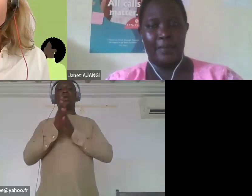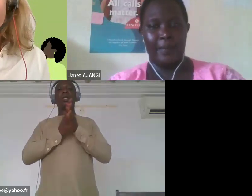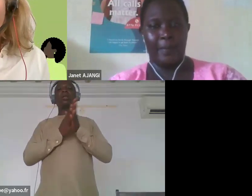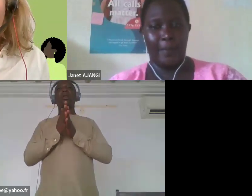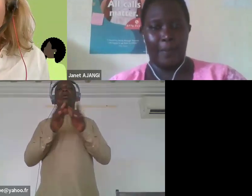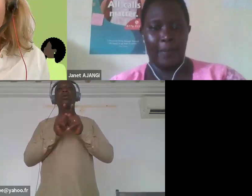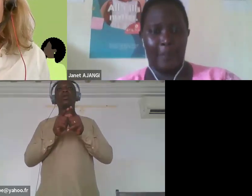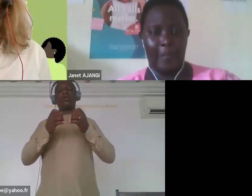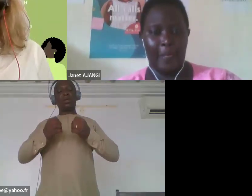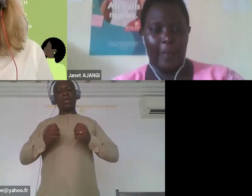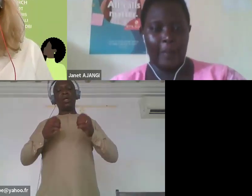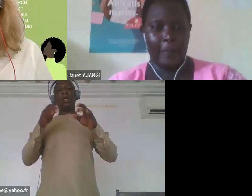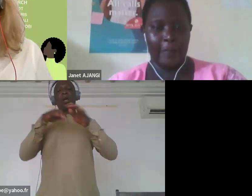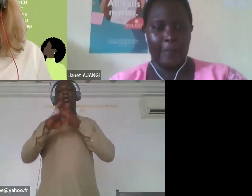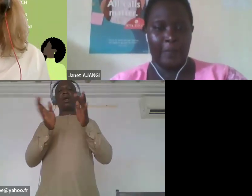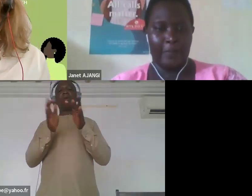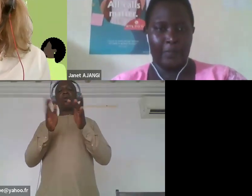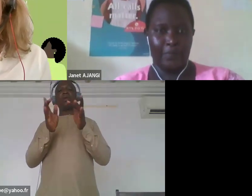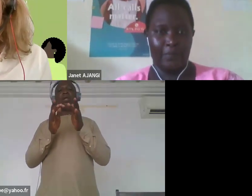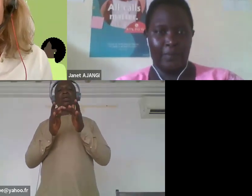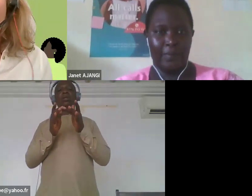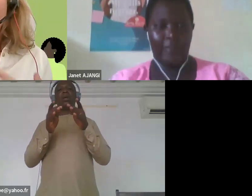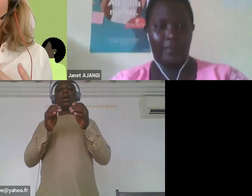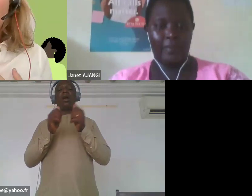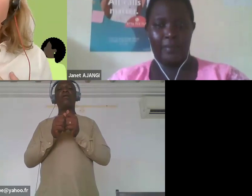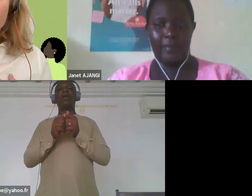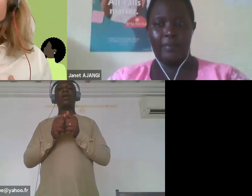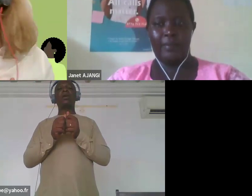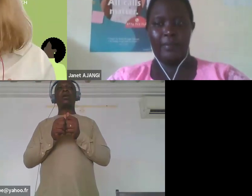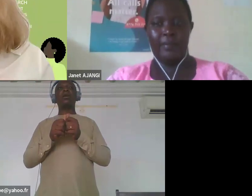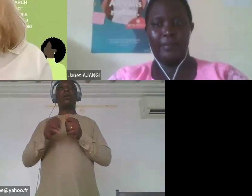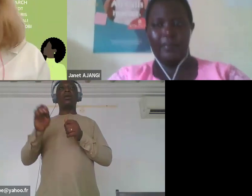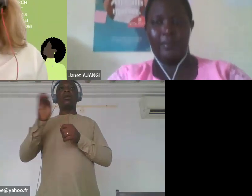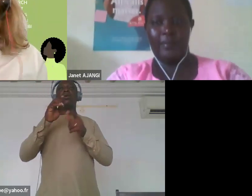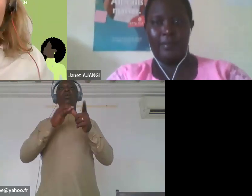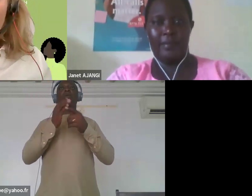entrer en contact directement avec lidois ou par notre intermédiaire nos